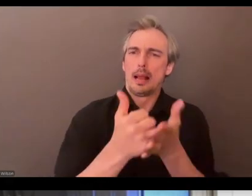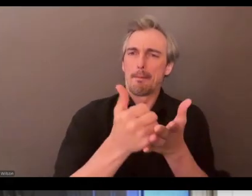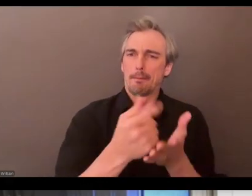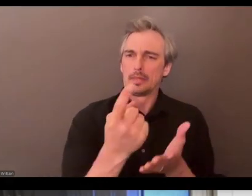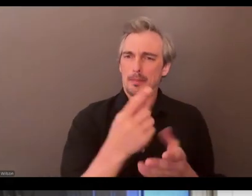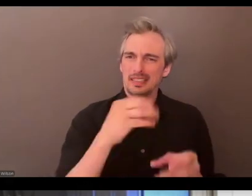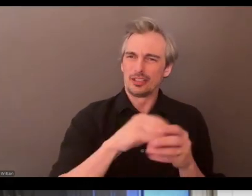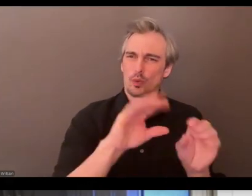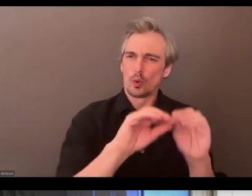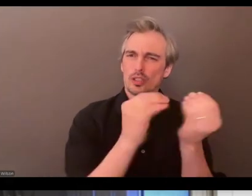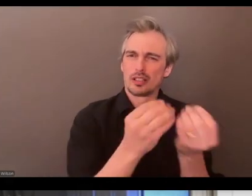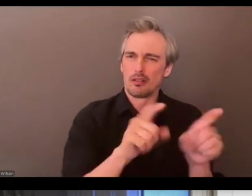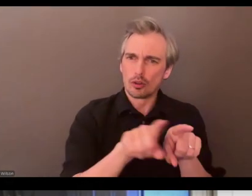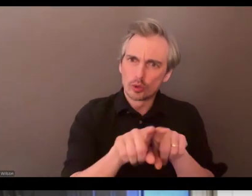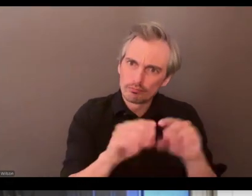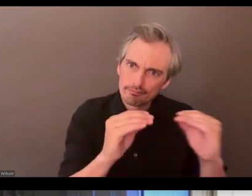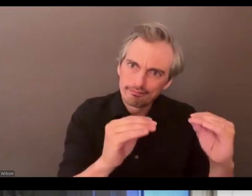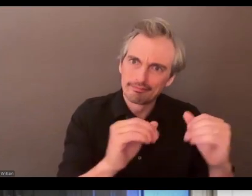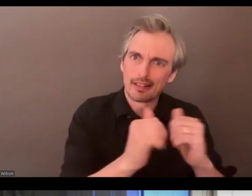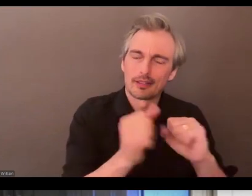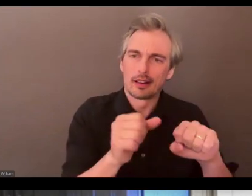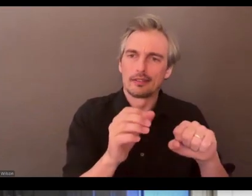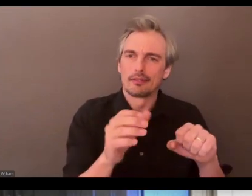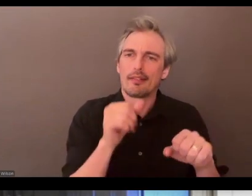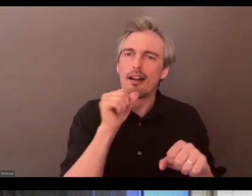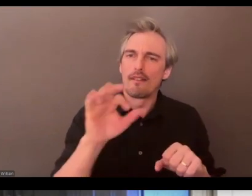ここで私たちが優先するのは、共感的な教育です。